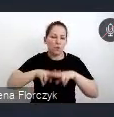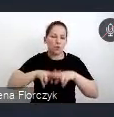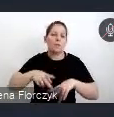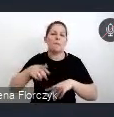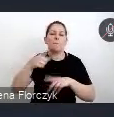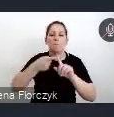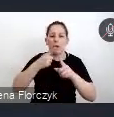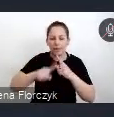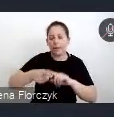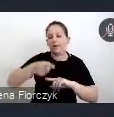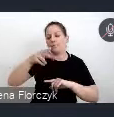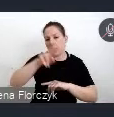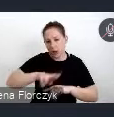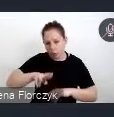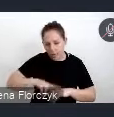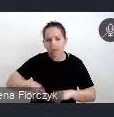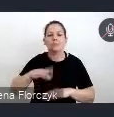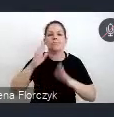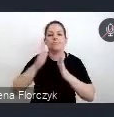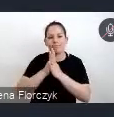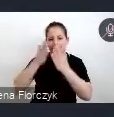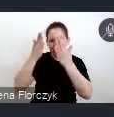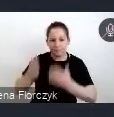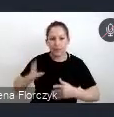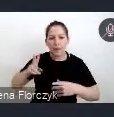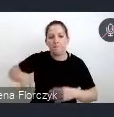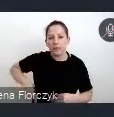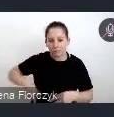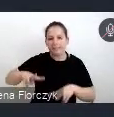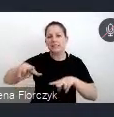Bardzo prosimy, pani minister. Pani minister jest z nami zdalnie.